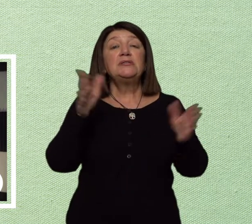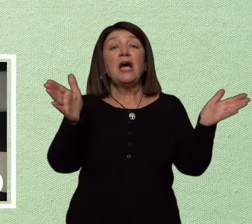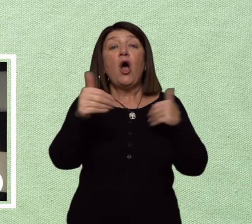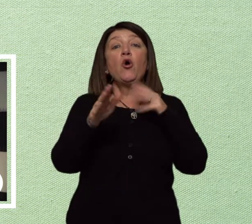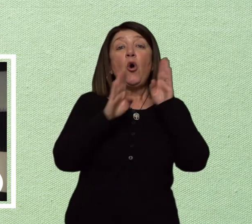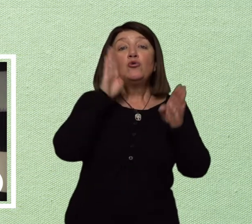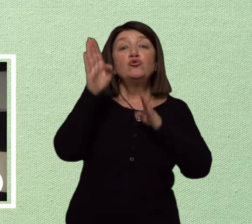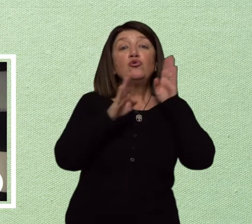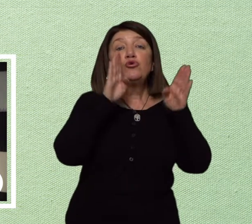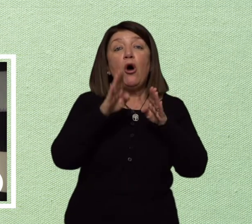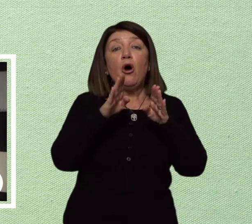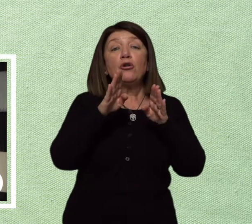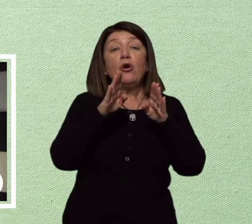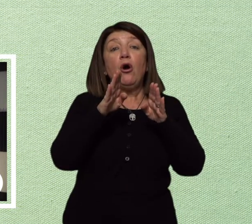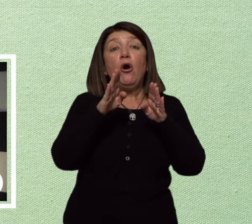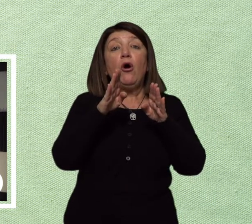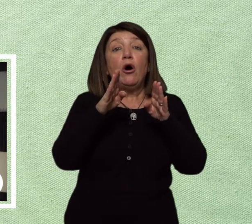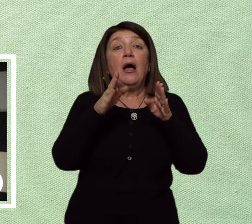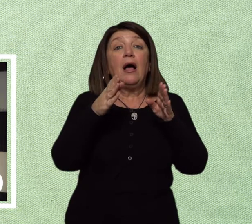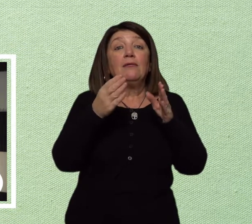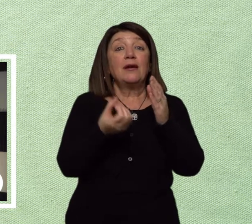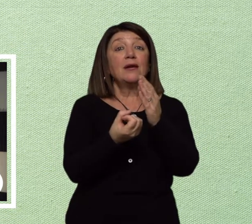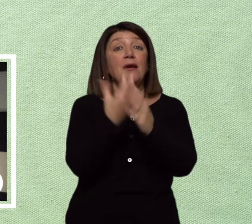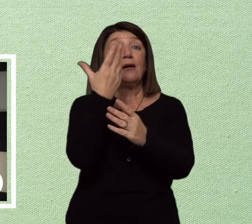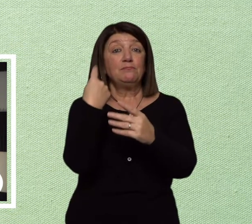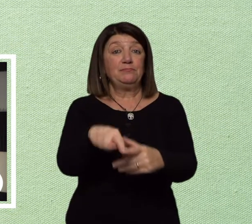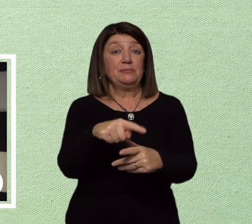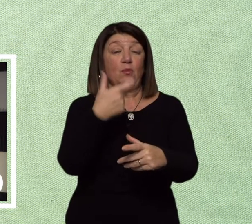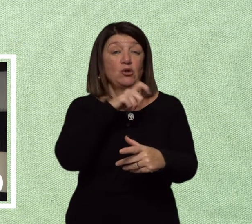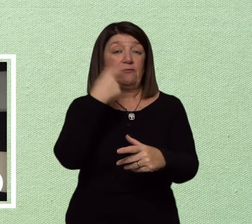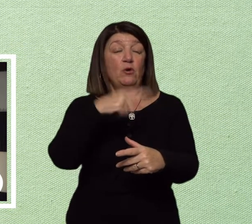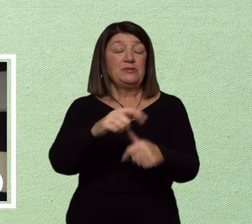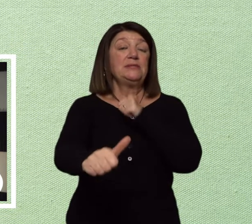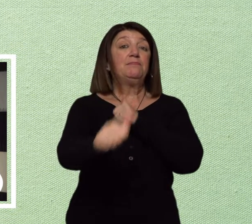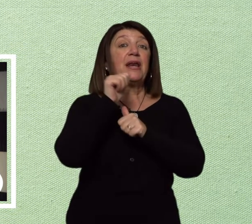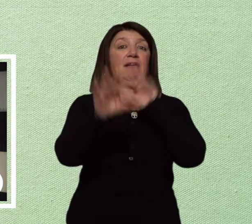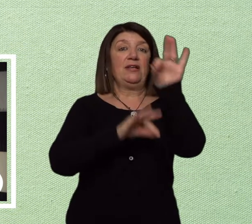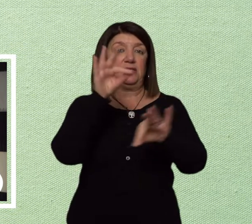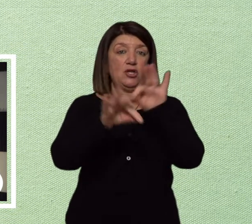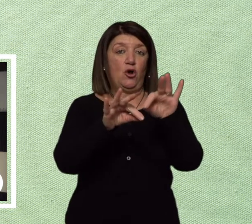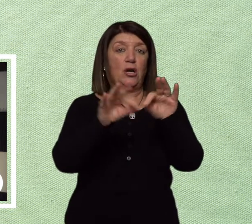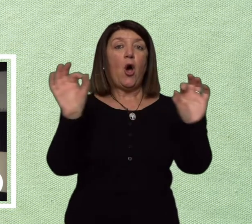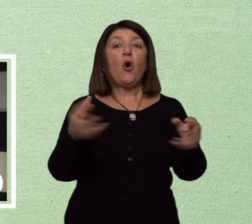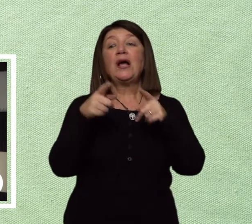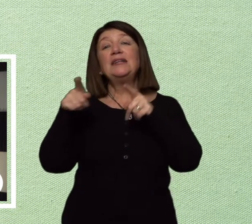poter parlare dell'esperienza dell'ambulatorio Fior di loto che si inserisce proprio in questo